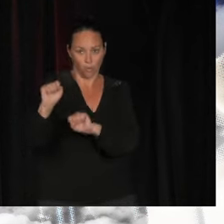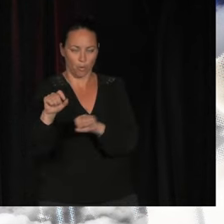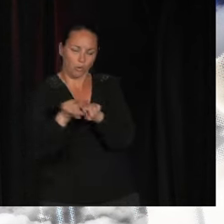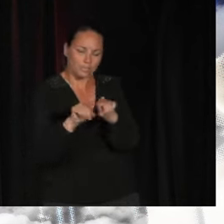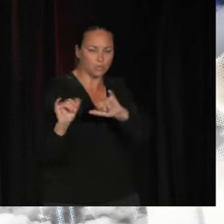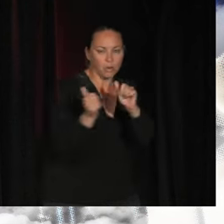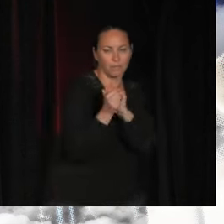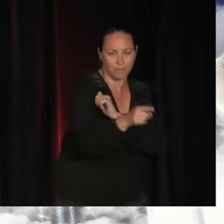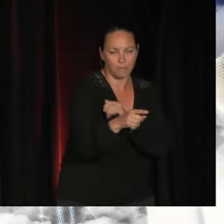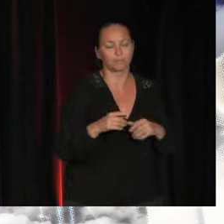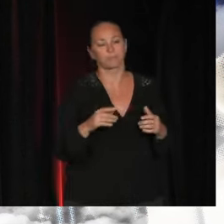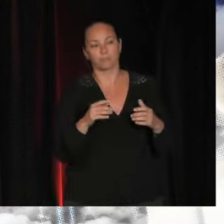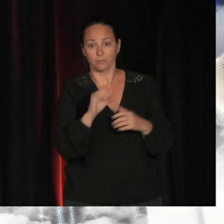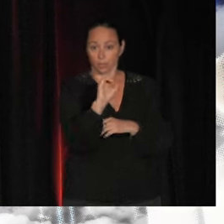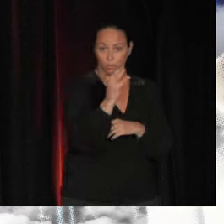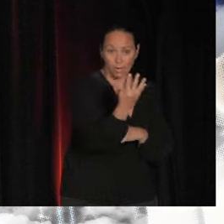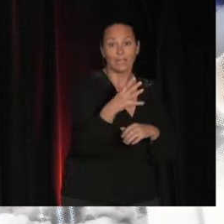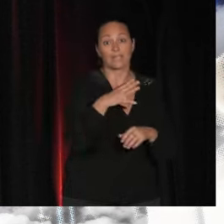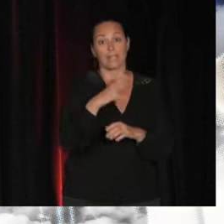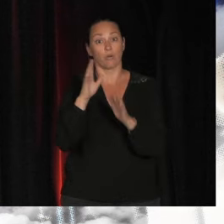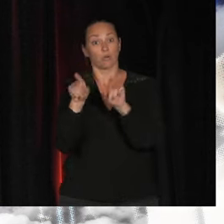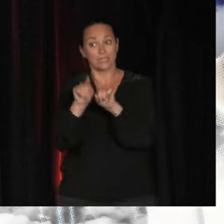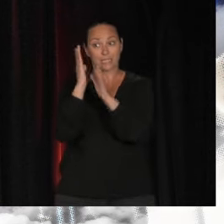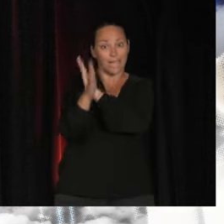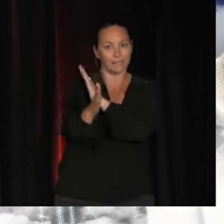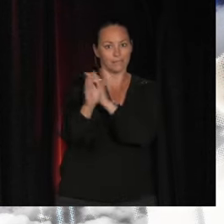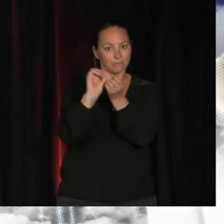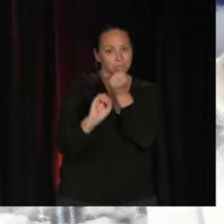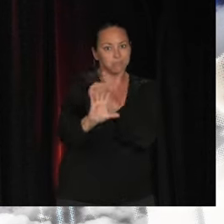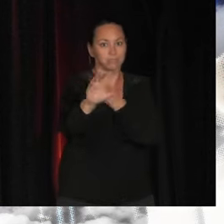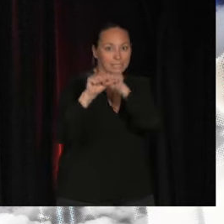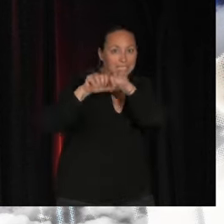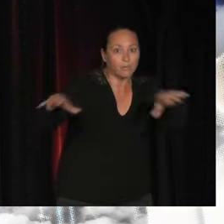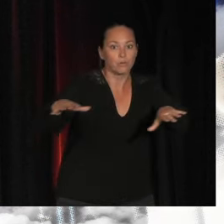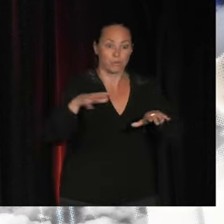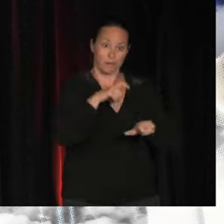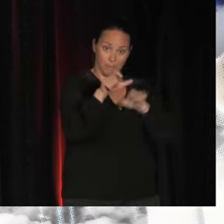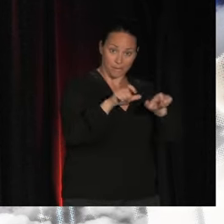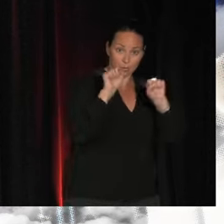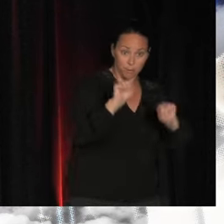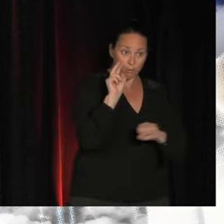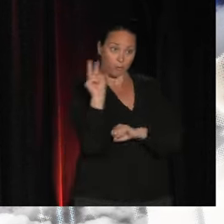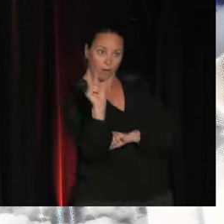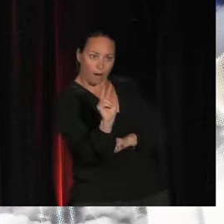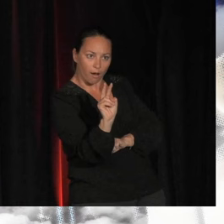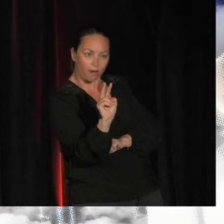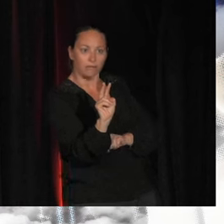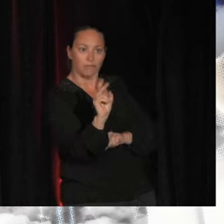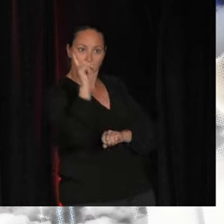Oui. Et surtout, il y avait la diffusion en streaming. C'est-à-dire qu'aussi, on est à cette époque où le moment où les gens peuvent accéder à la bêta, on peut aussi commencer à la diffuser,